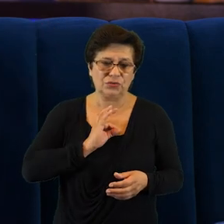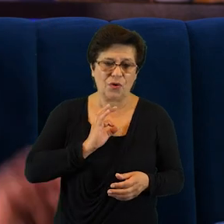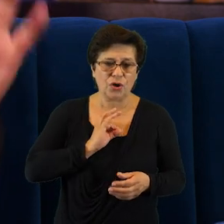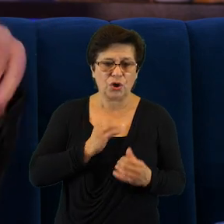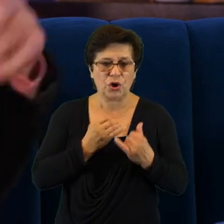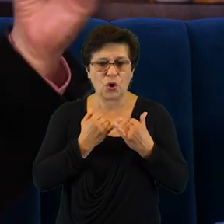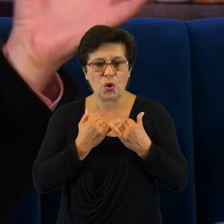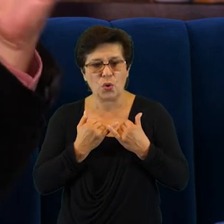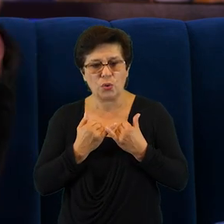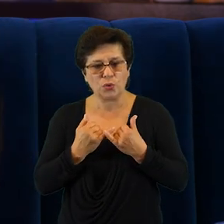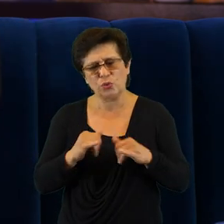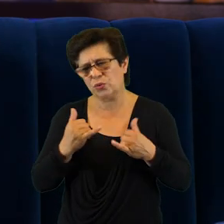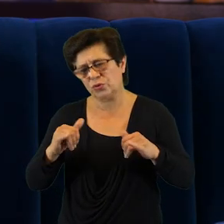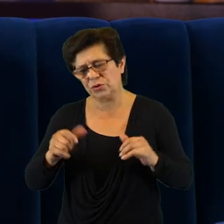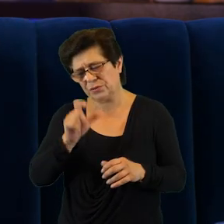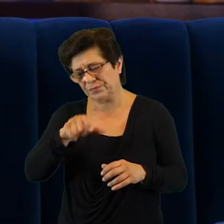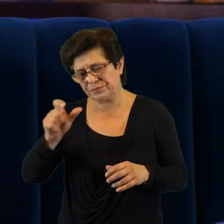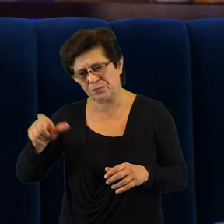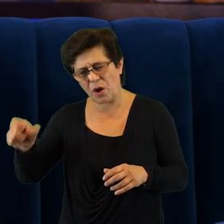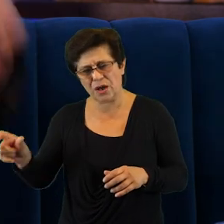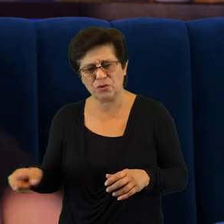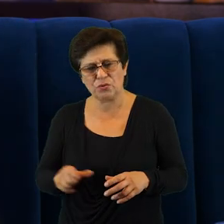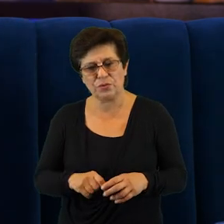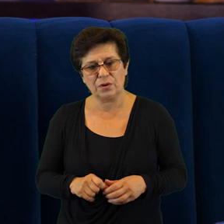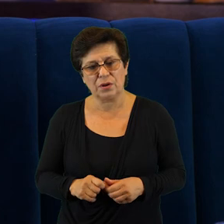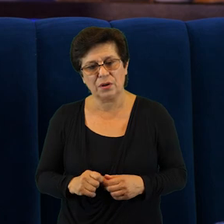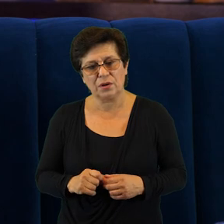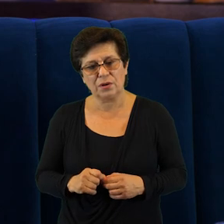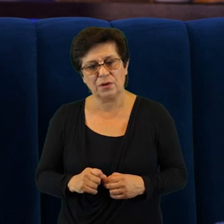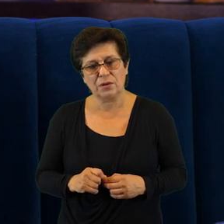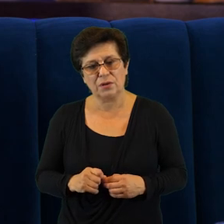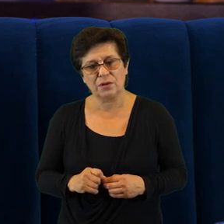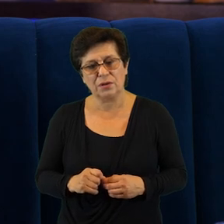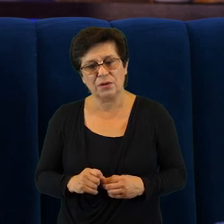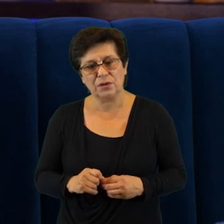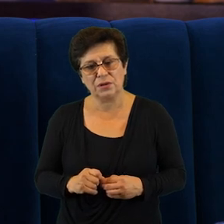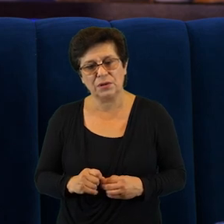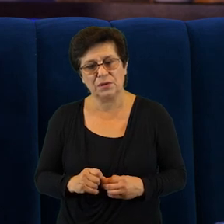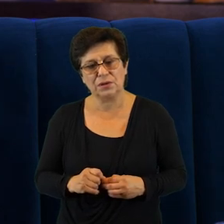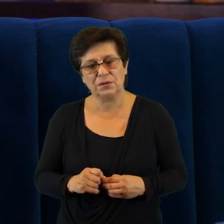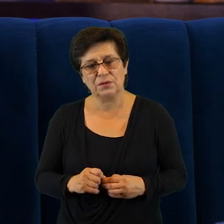jak Harasymowicz, Bryl i tak dalej. Jakby poetyckich wrogów czy miernot.